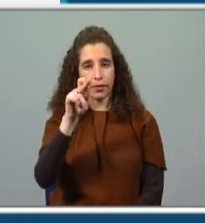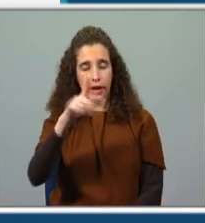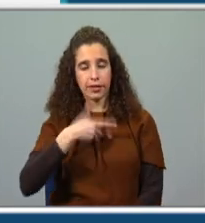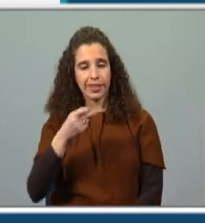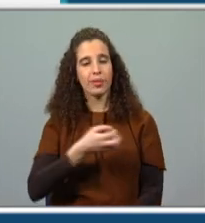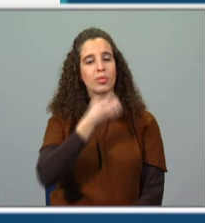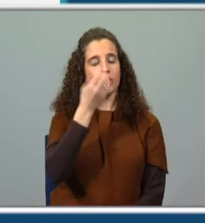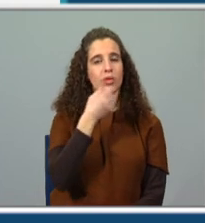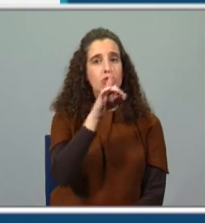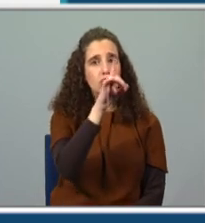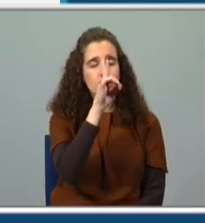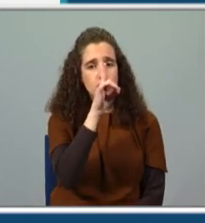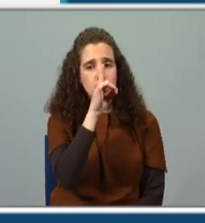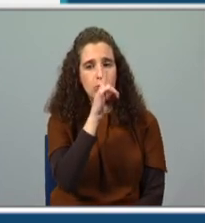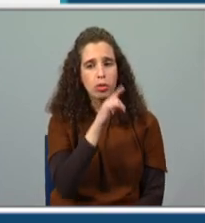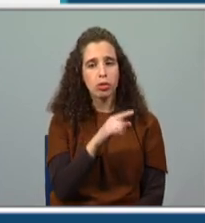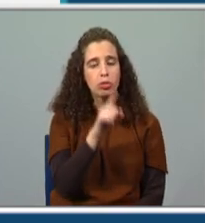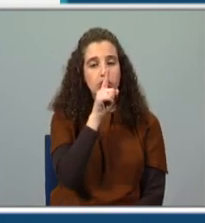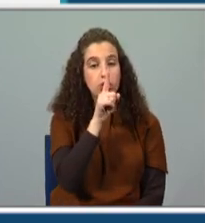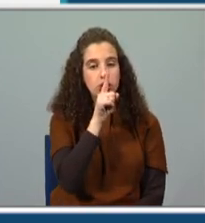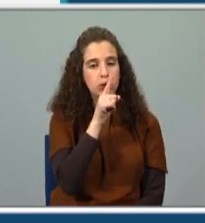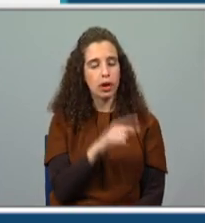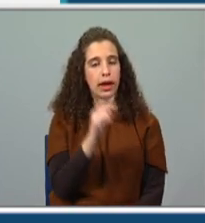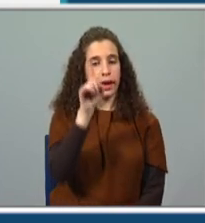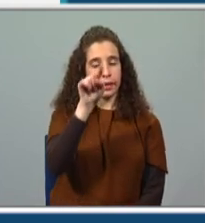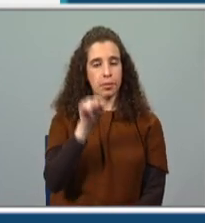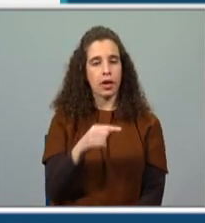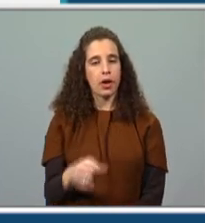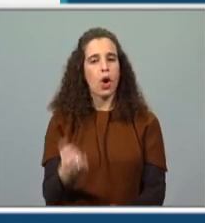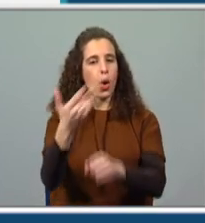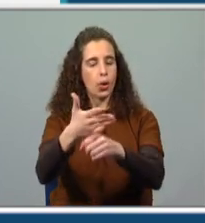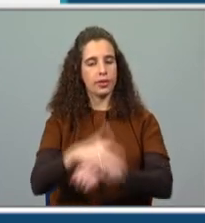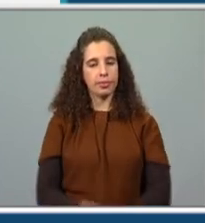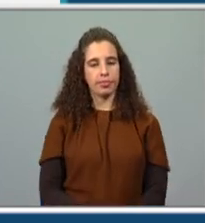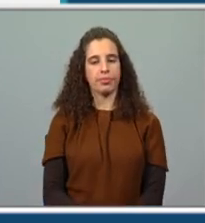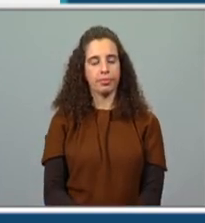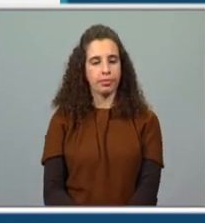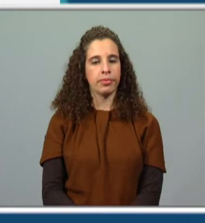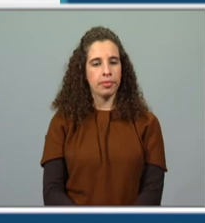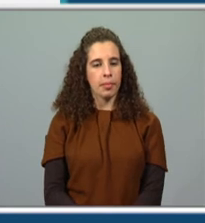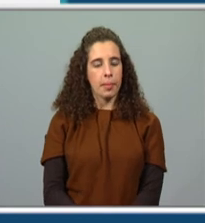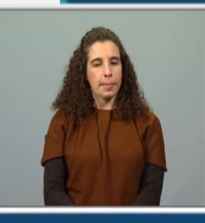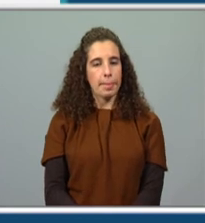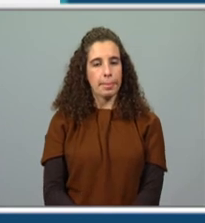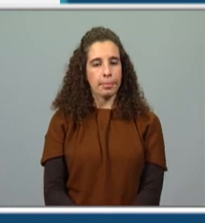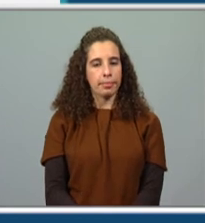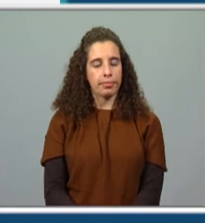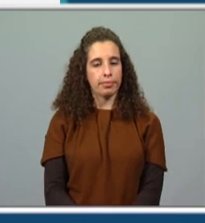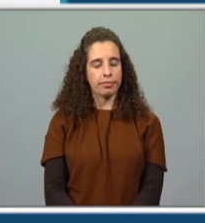rio o rio será interjeição e mais uma pode ser mais uma Vamos então nesta 河流 河流將是感嘆詞，還有一個它可以是另一個讓我們繼續這個